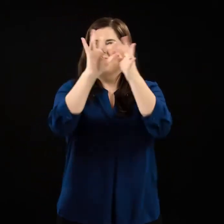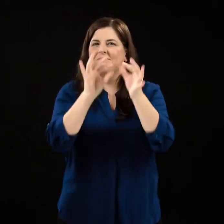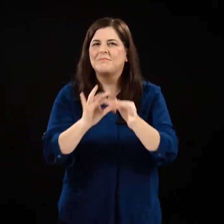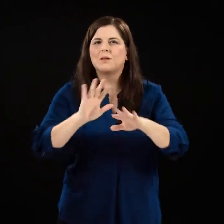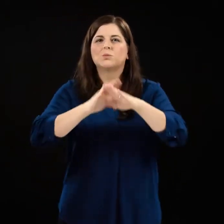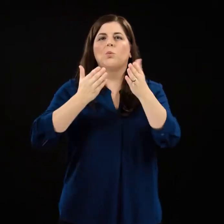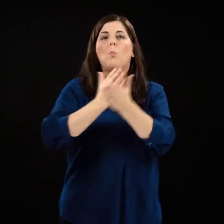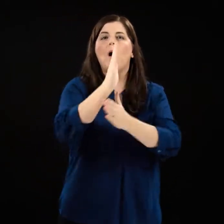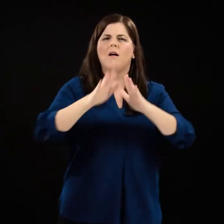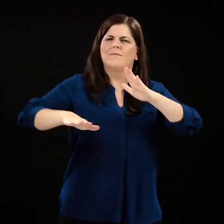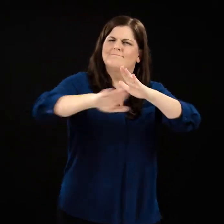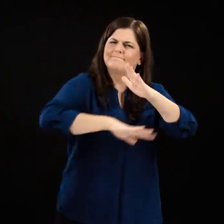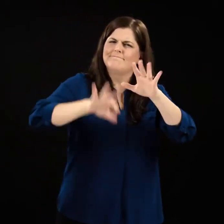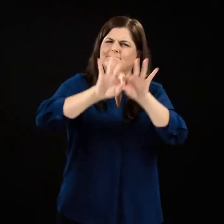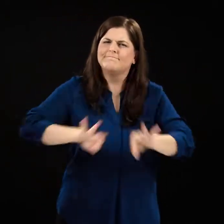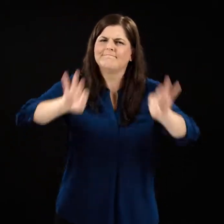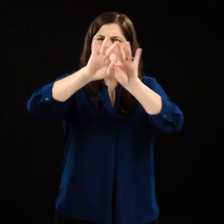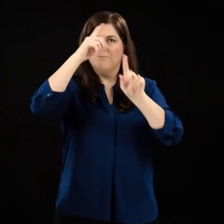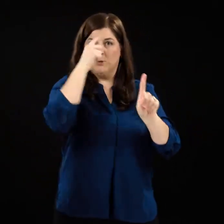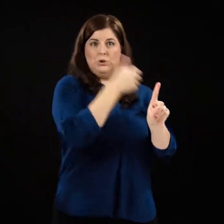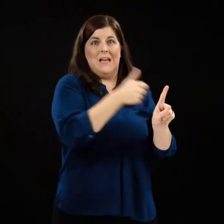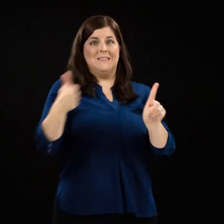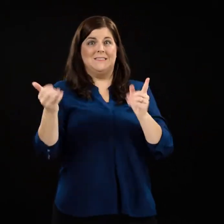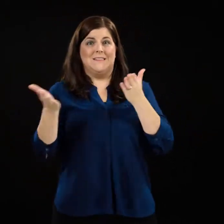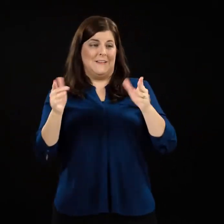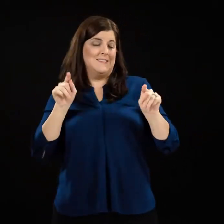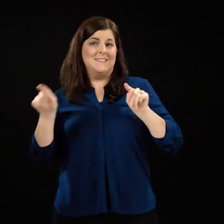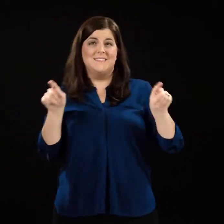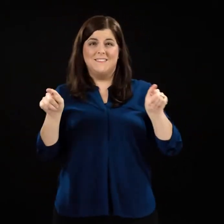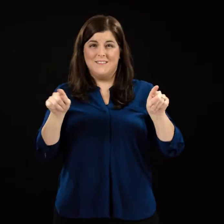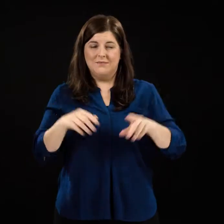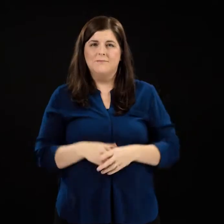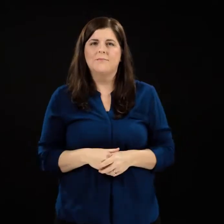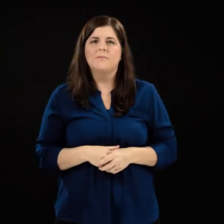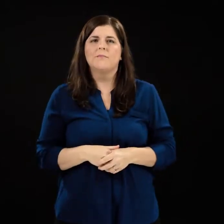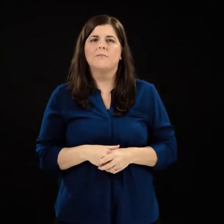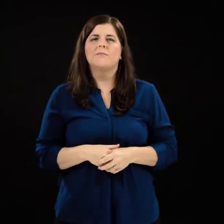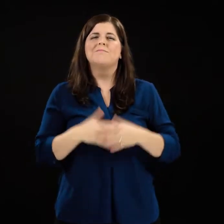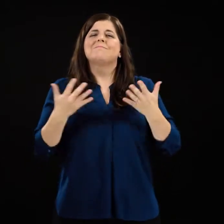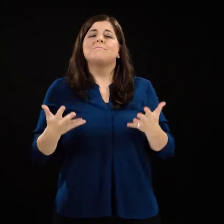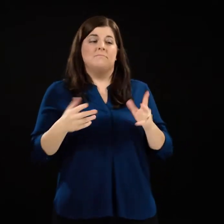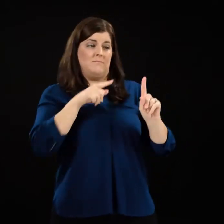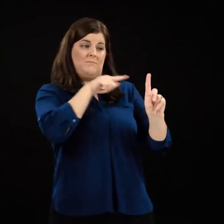Voici un aperçu des droits fondamentaux liés à chaque type de services.